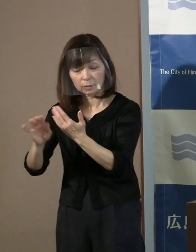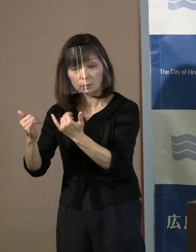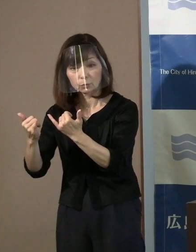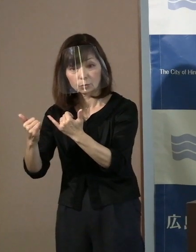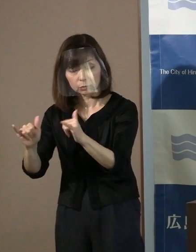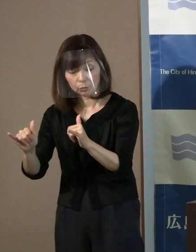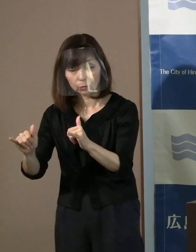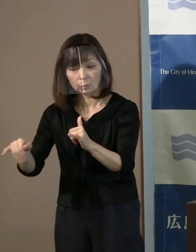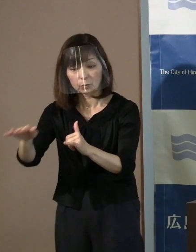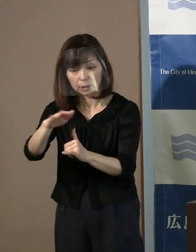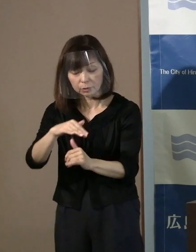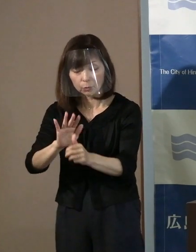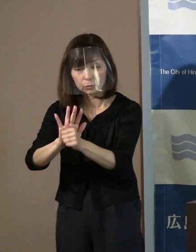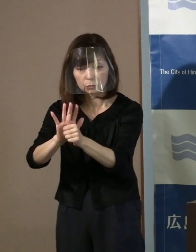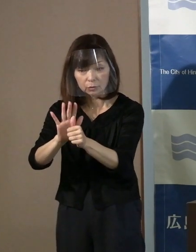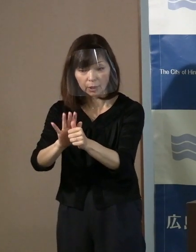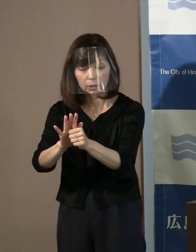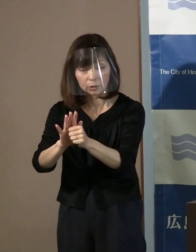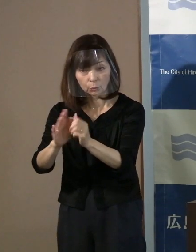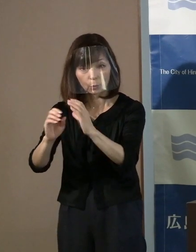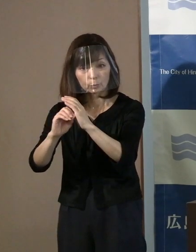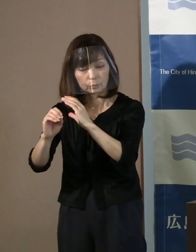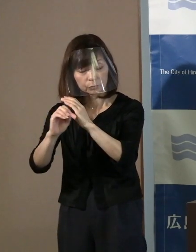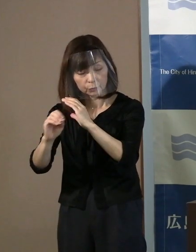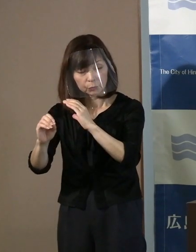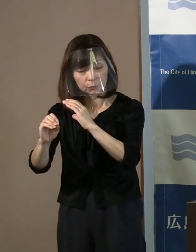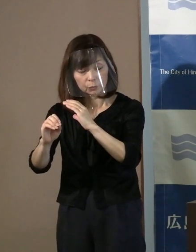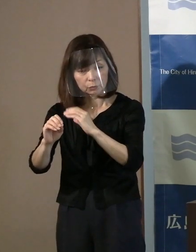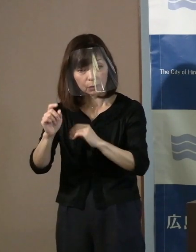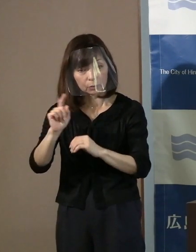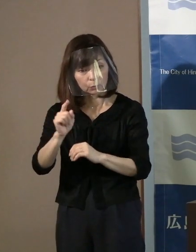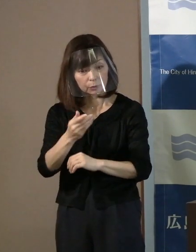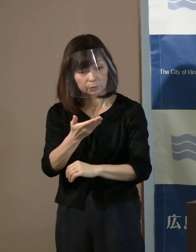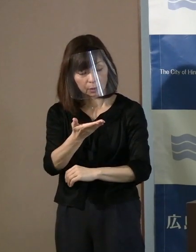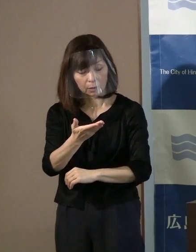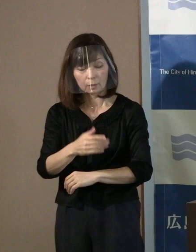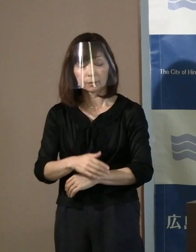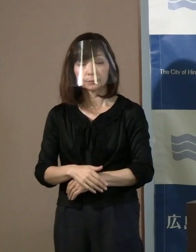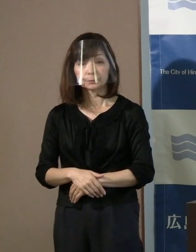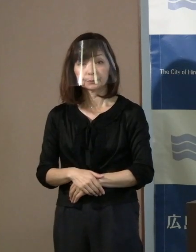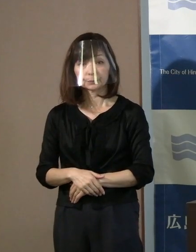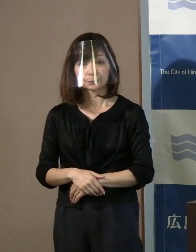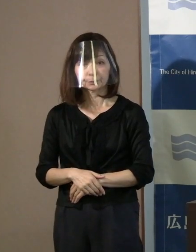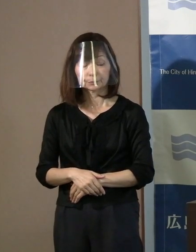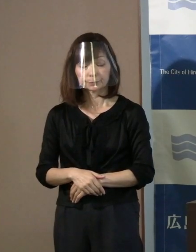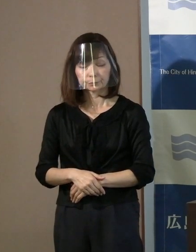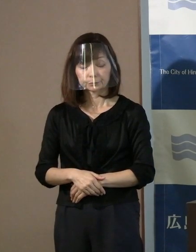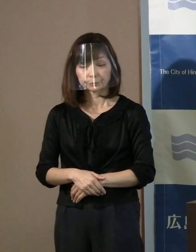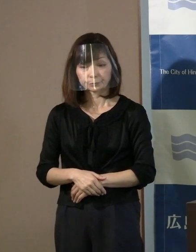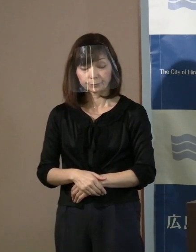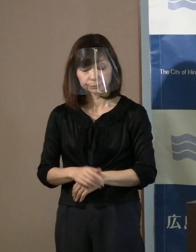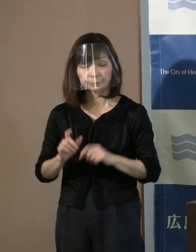っていうのをお聞かせ願いますでしょうか｡ (市長)具体的に どれくらい問いかけがあったかは